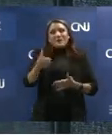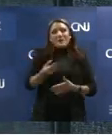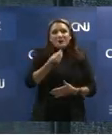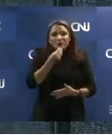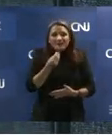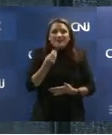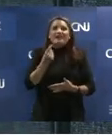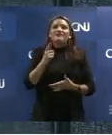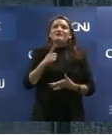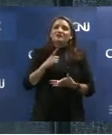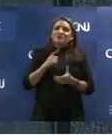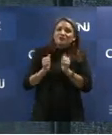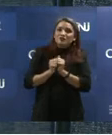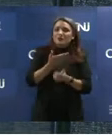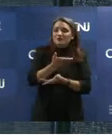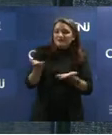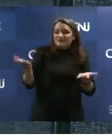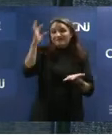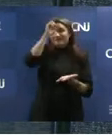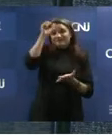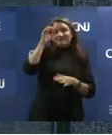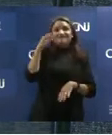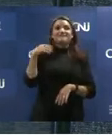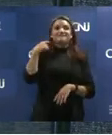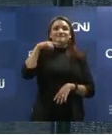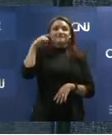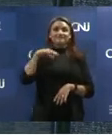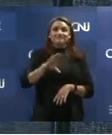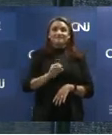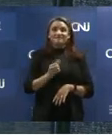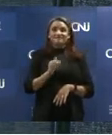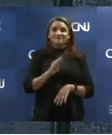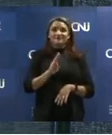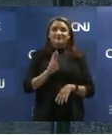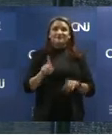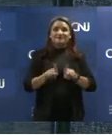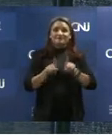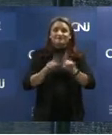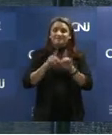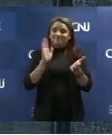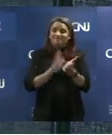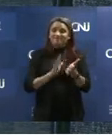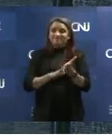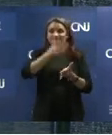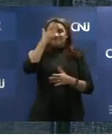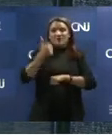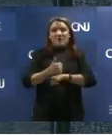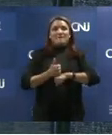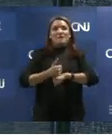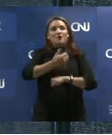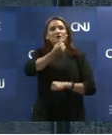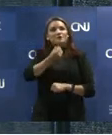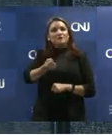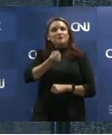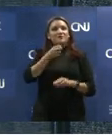Nessa oportunidade, o OAB também parabenizou os jornalistas aqui presentes pelo Dia da Liberdade de Imprensa